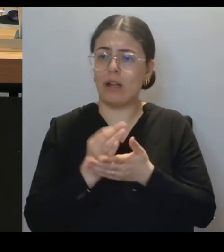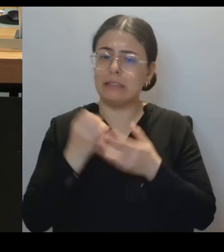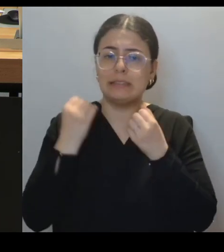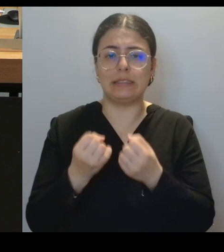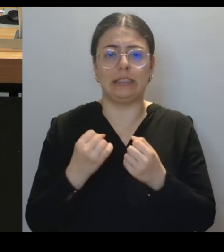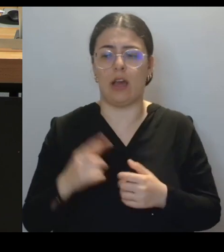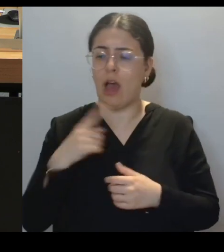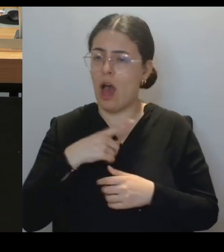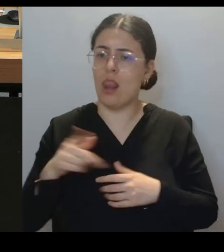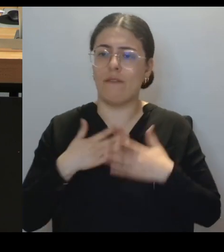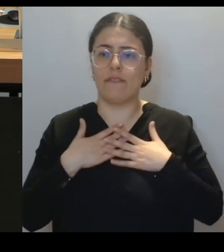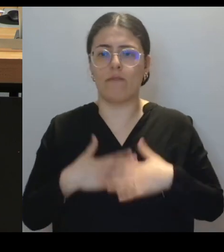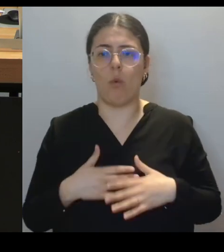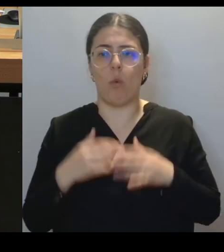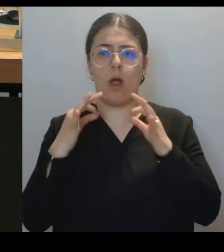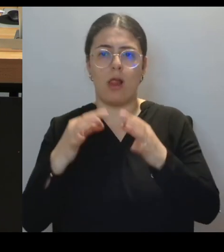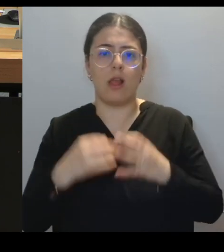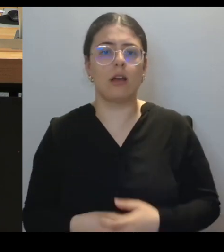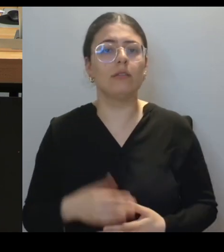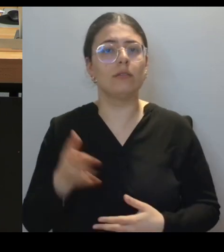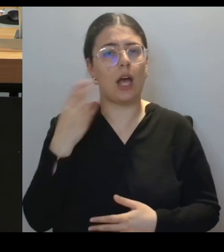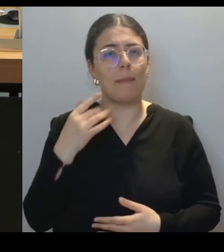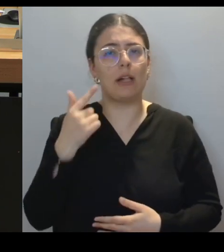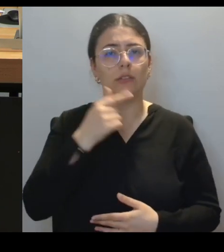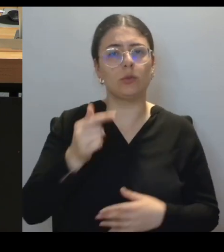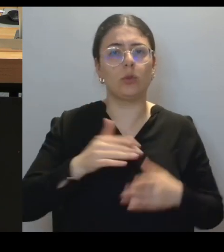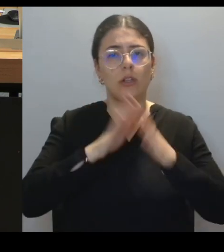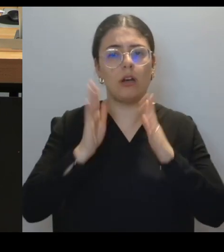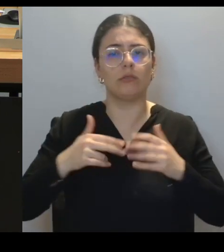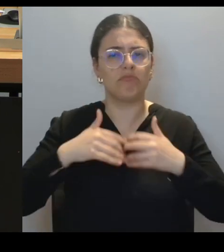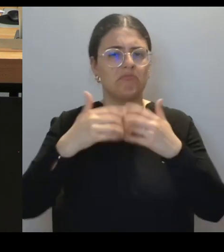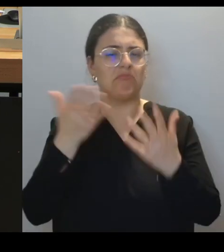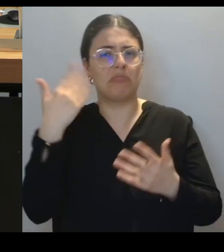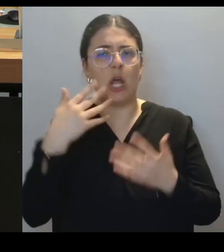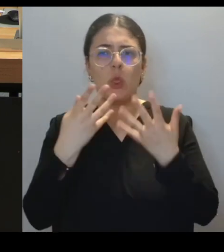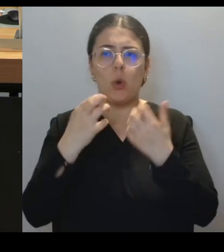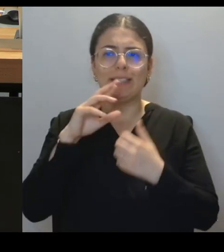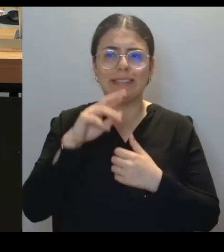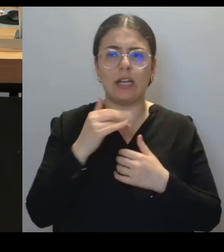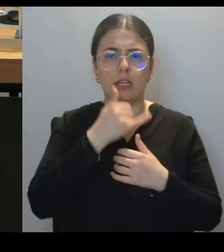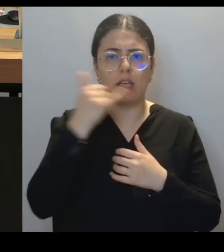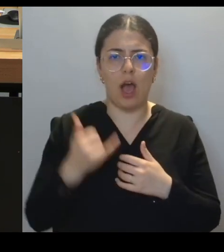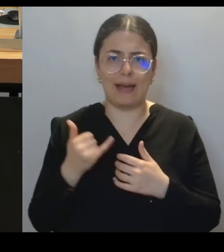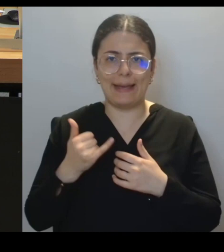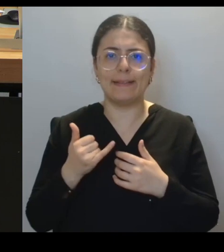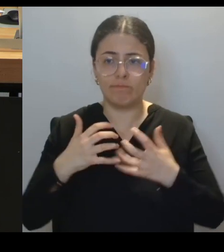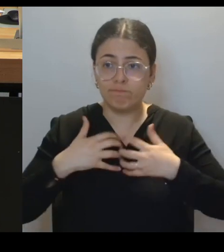den frühen 1990 er Jahren, war das ein Ort, wir erinnern uns 175, der war, der galt damals noch.